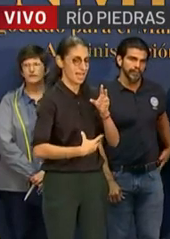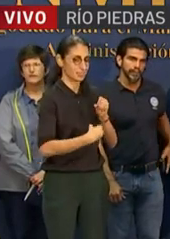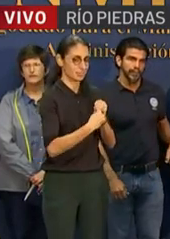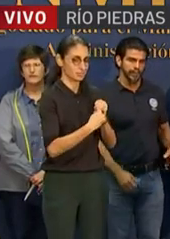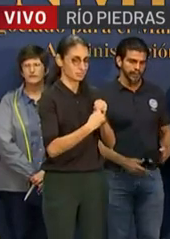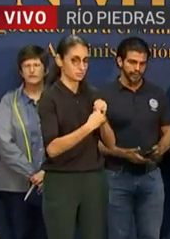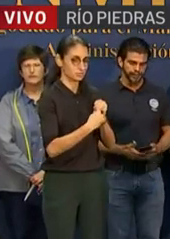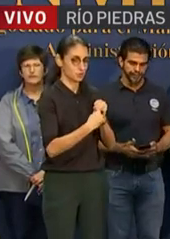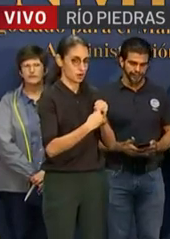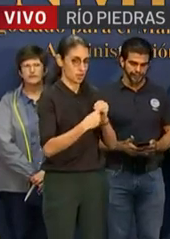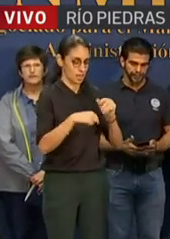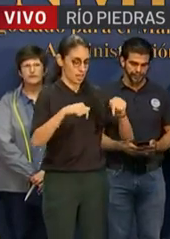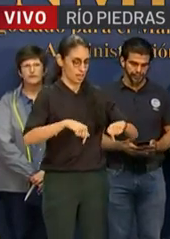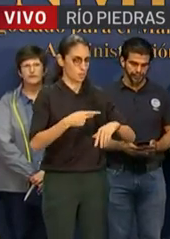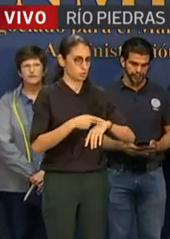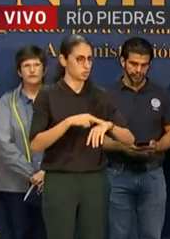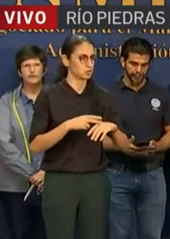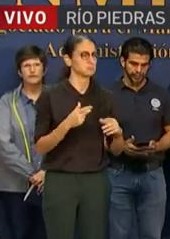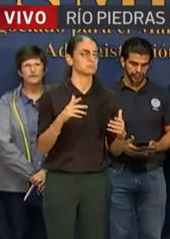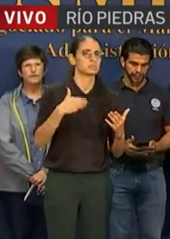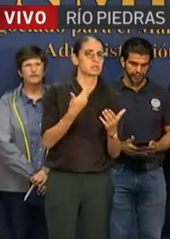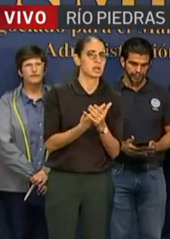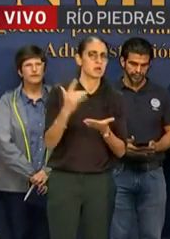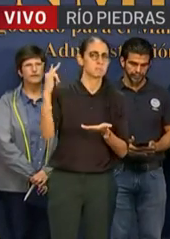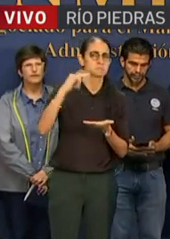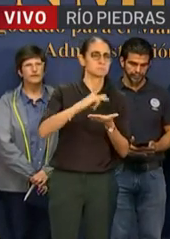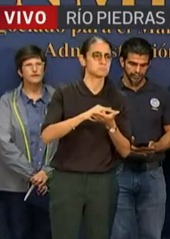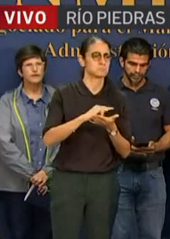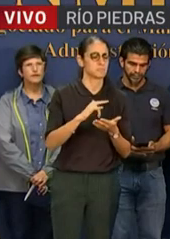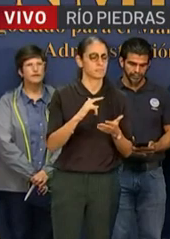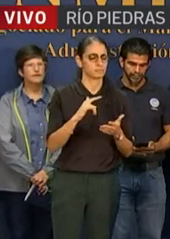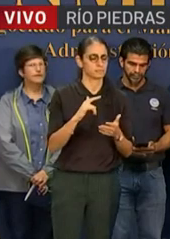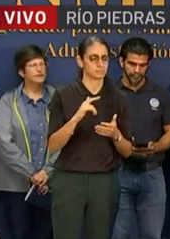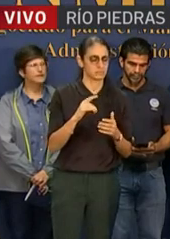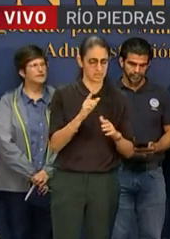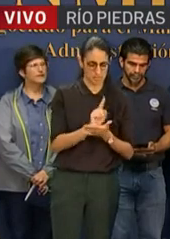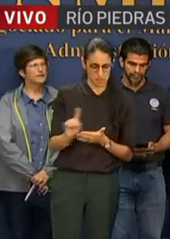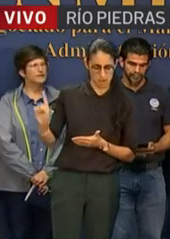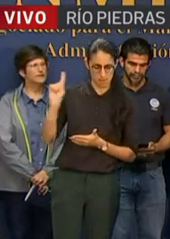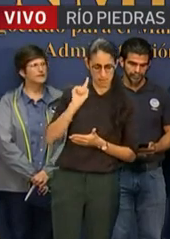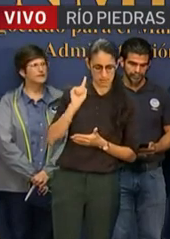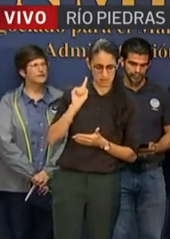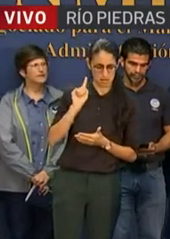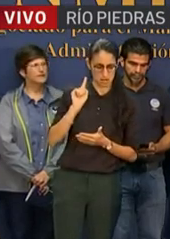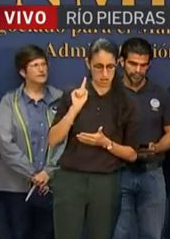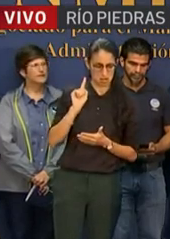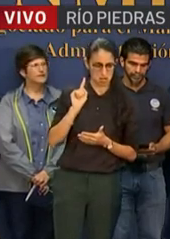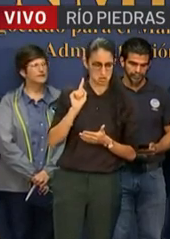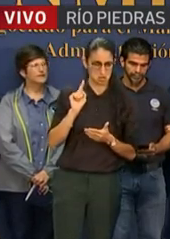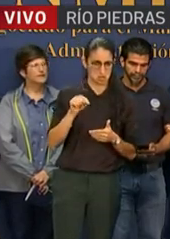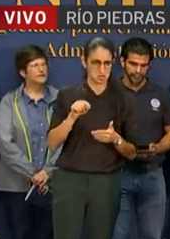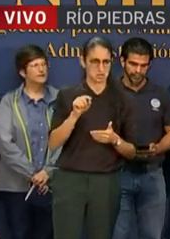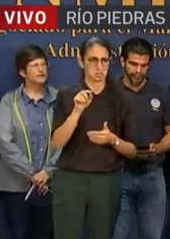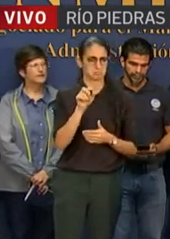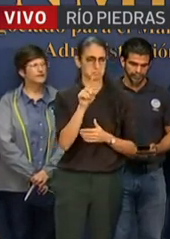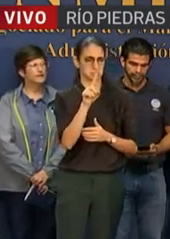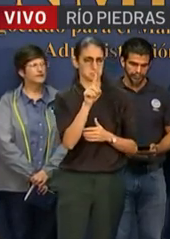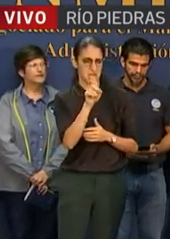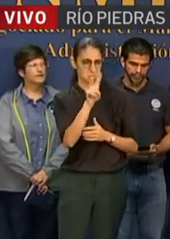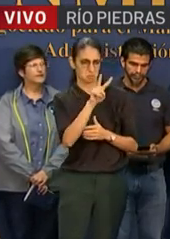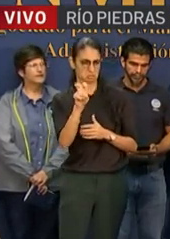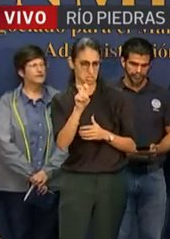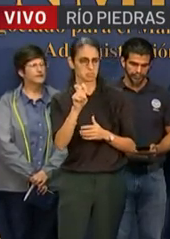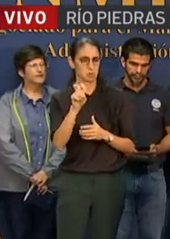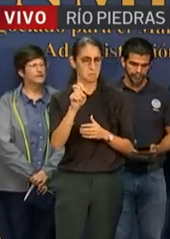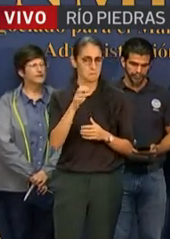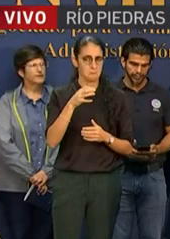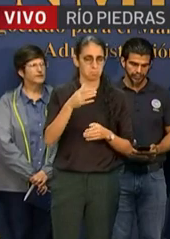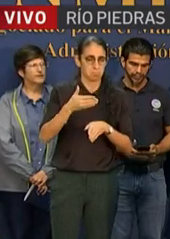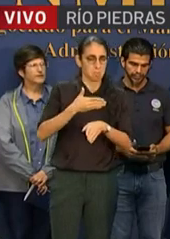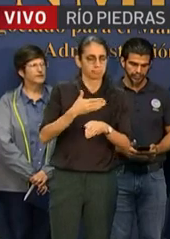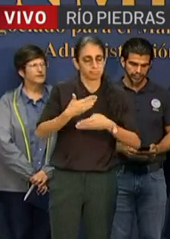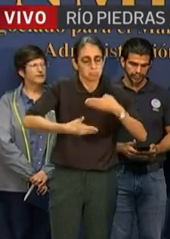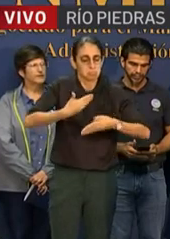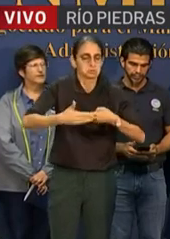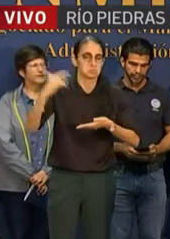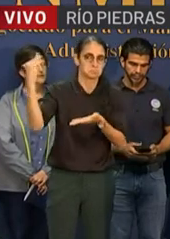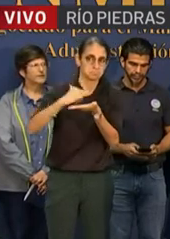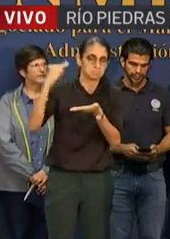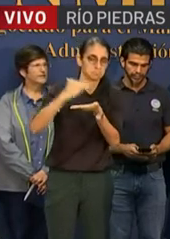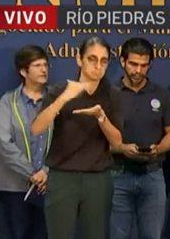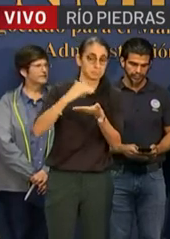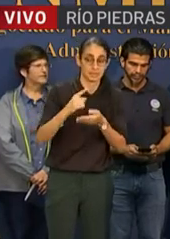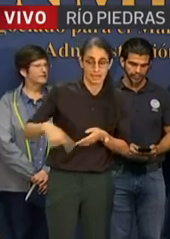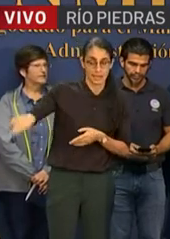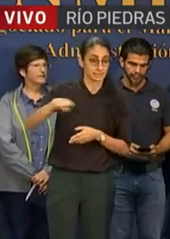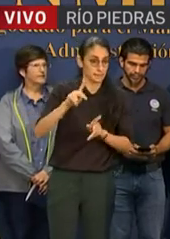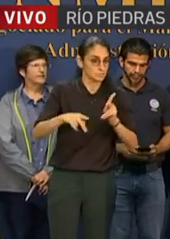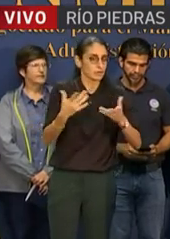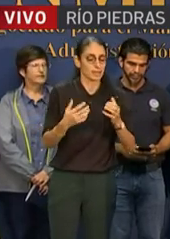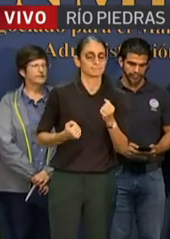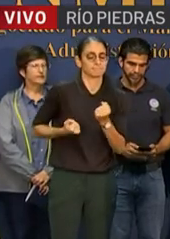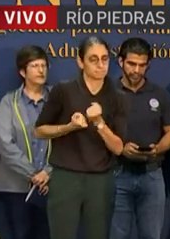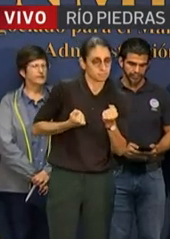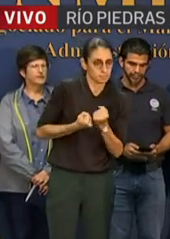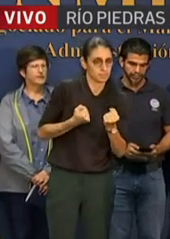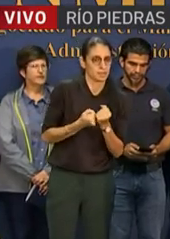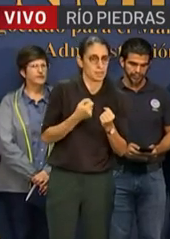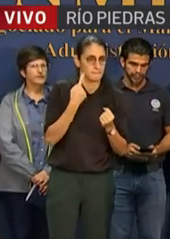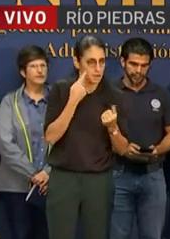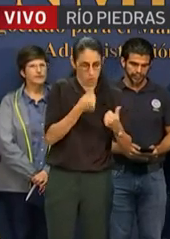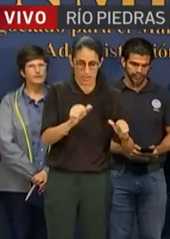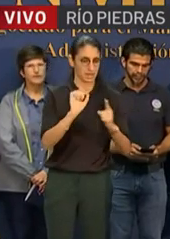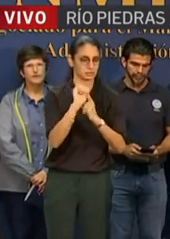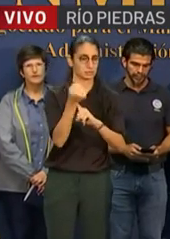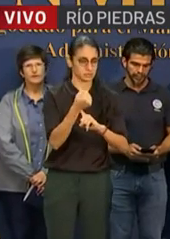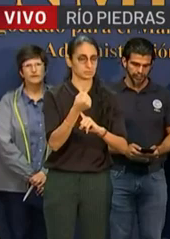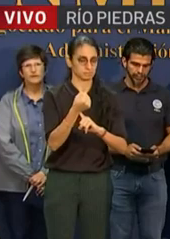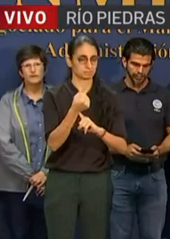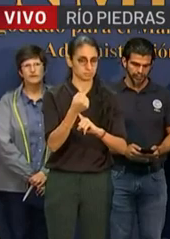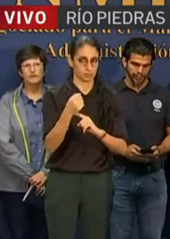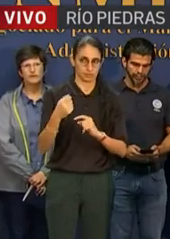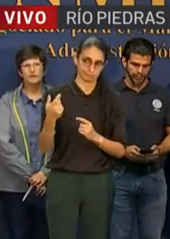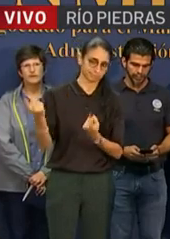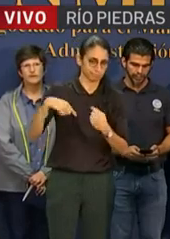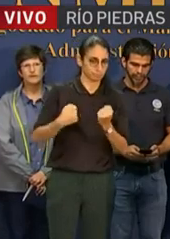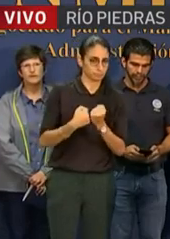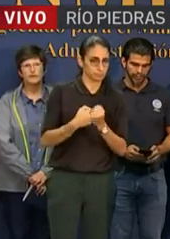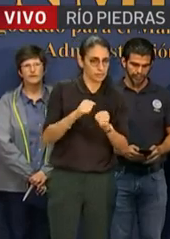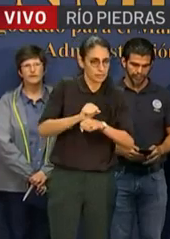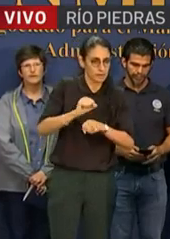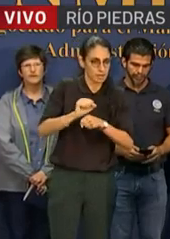ESTADOS UNIDOS LA DECLARÓ, ES